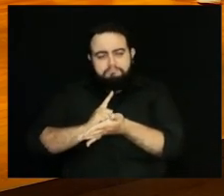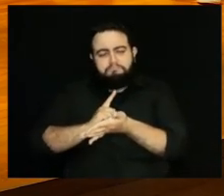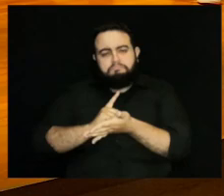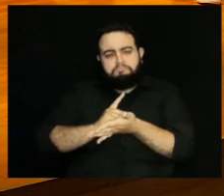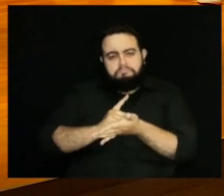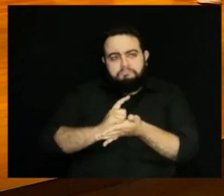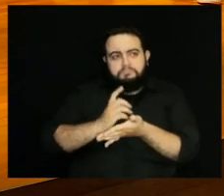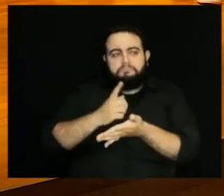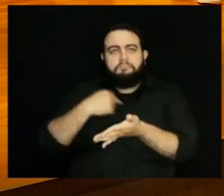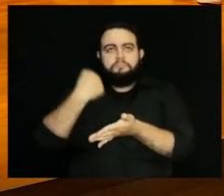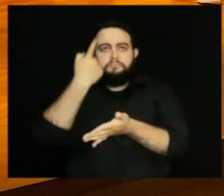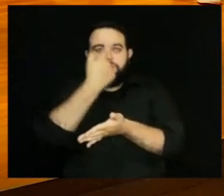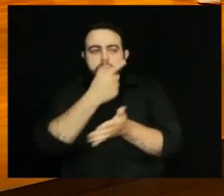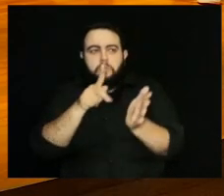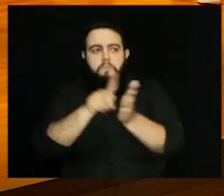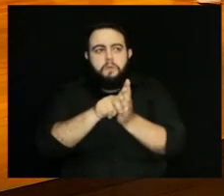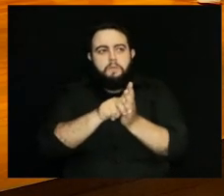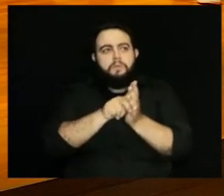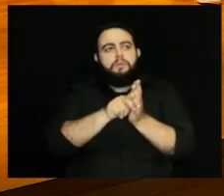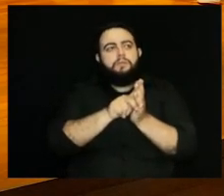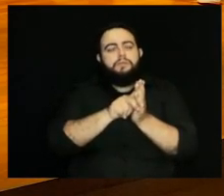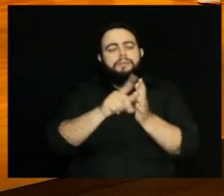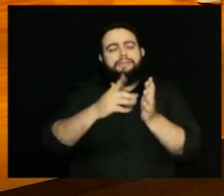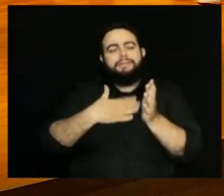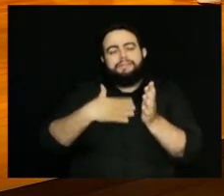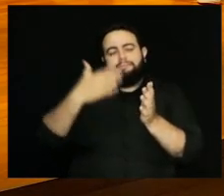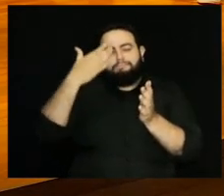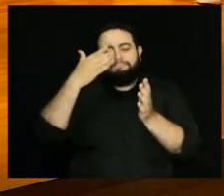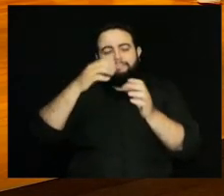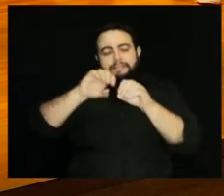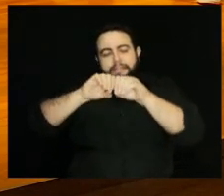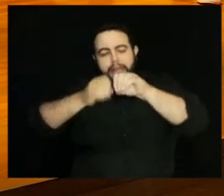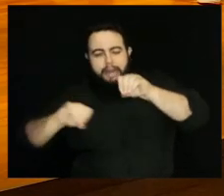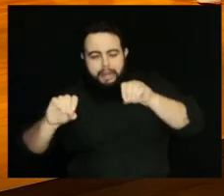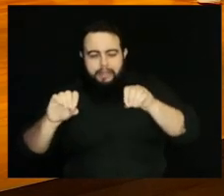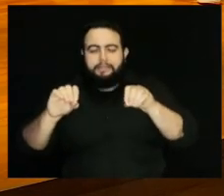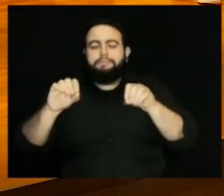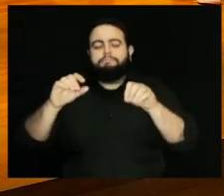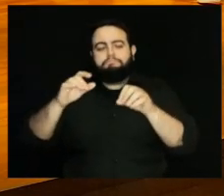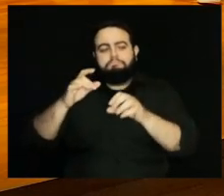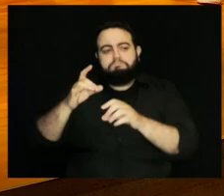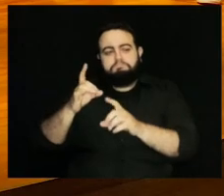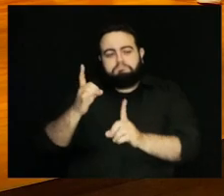calda do Dragão, os olhos do Alain Dellon, de dia atrás de mim. de noite se escondia no porão